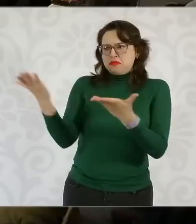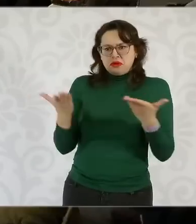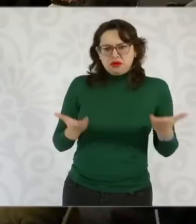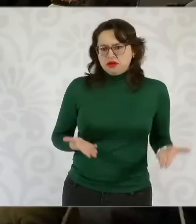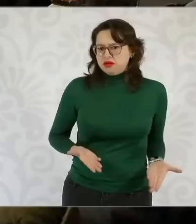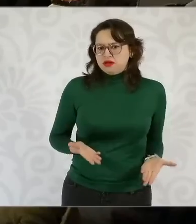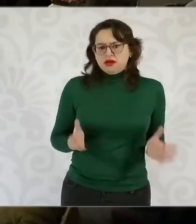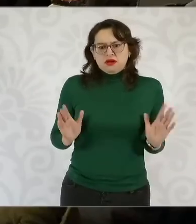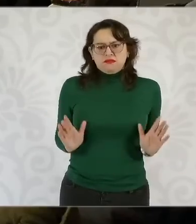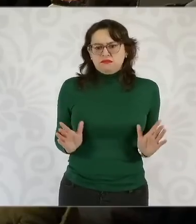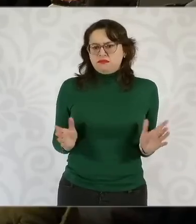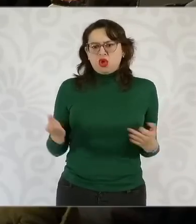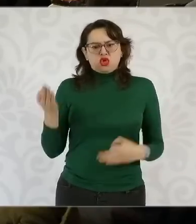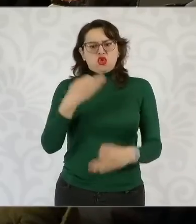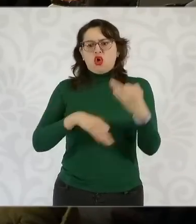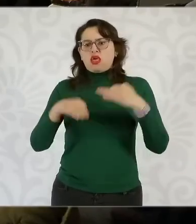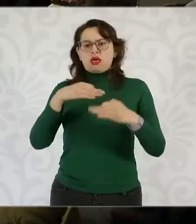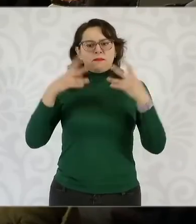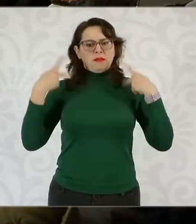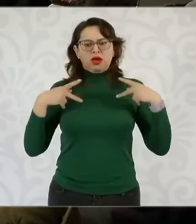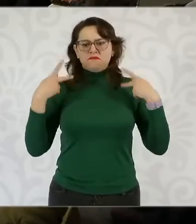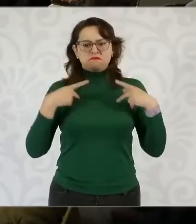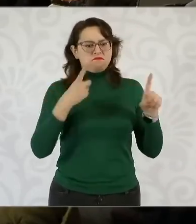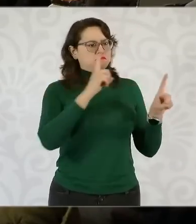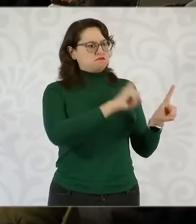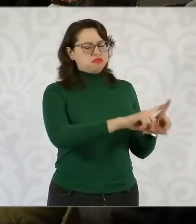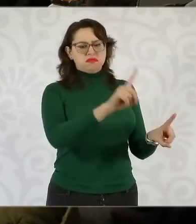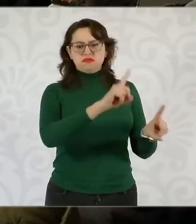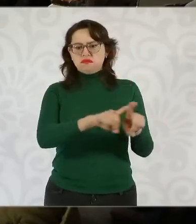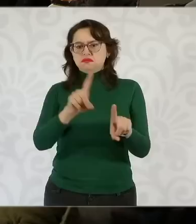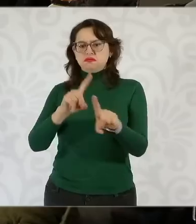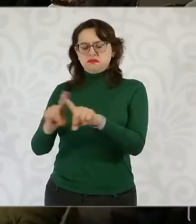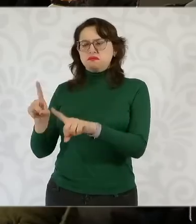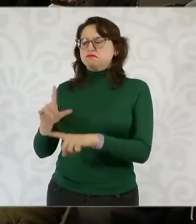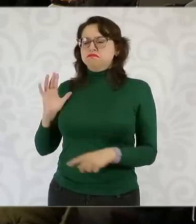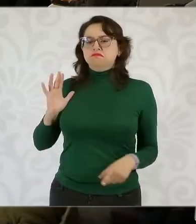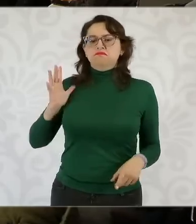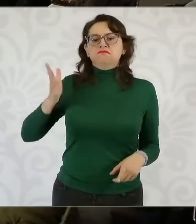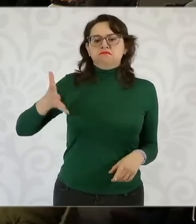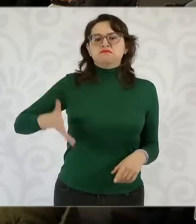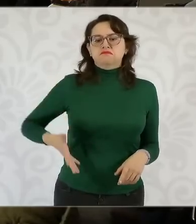Pues de todo tipo de asociados y asociadas y muy orgullosos porque ellos dan Pues el mejor